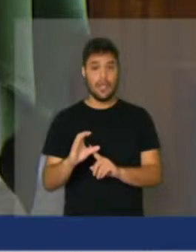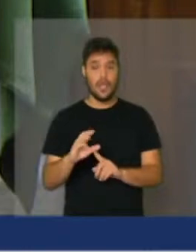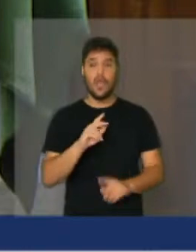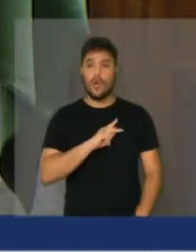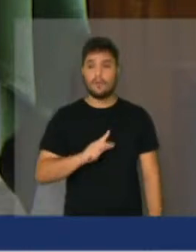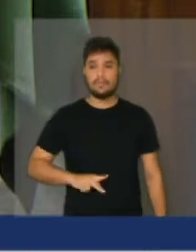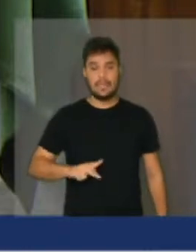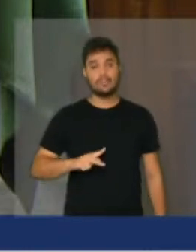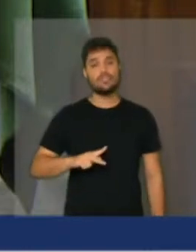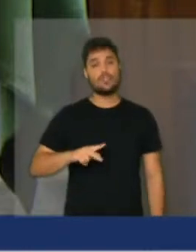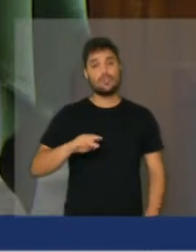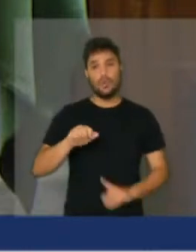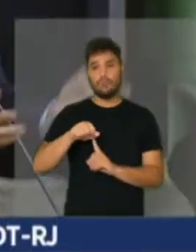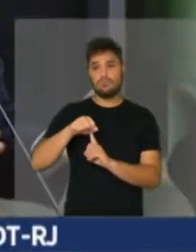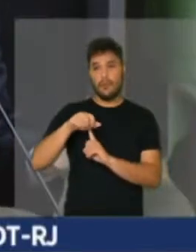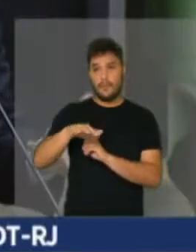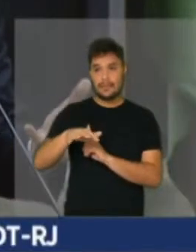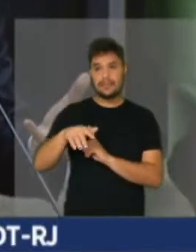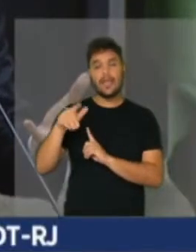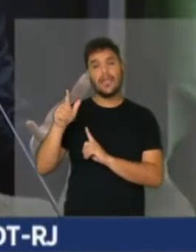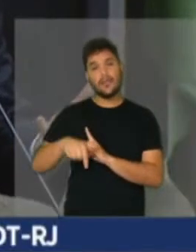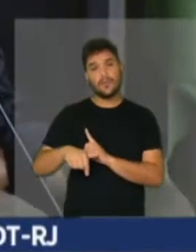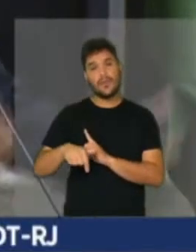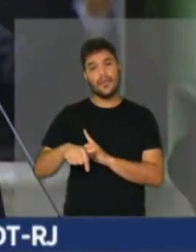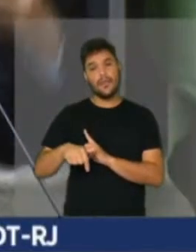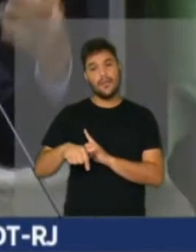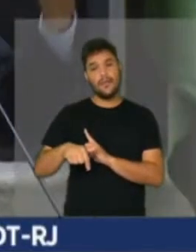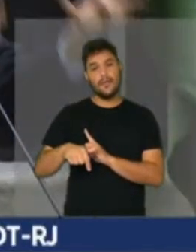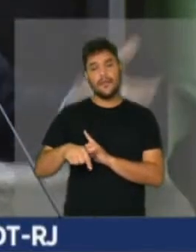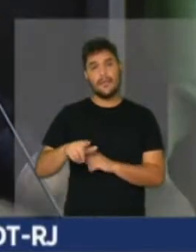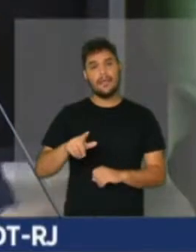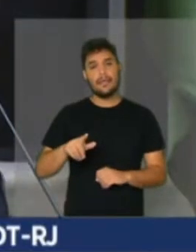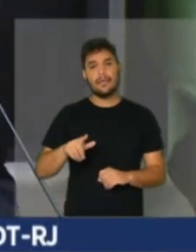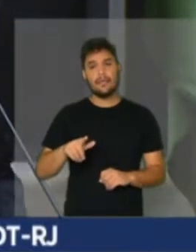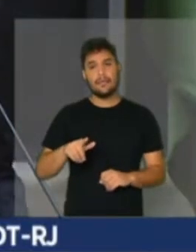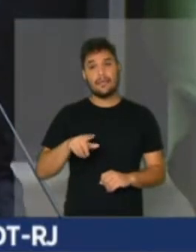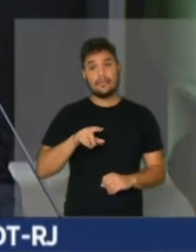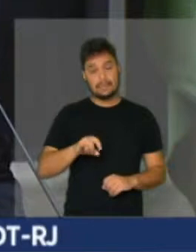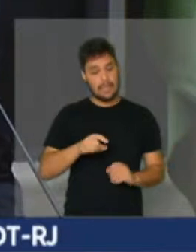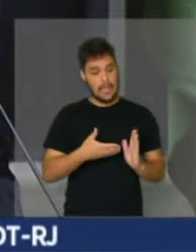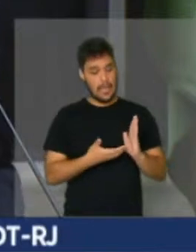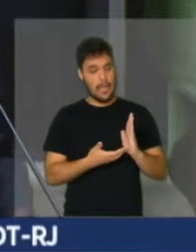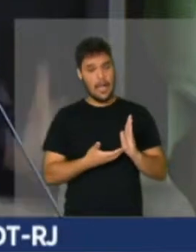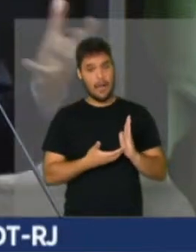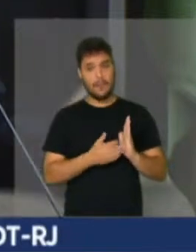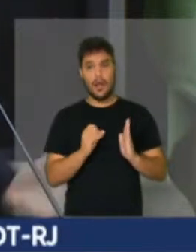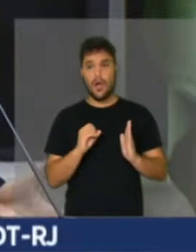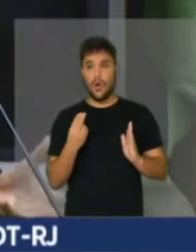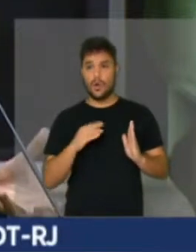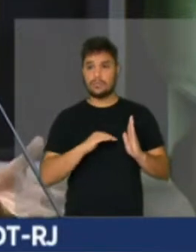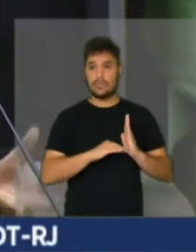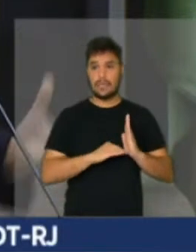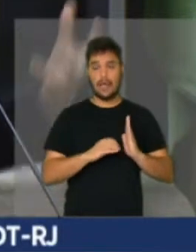DECIDINDO A CÂMARA DOS DEPUTADOS OU O SENADO OU O CONGRESSO NACIONAL, ELE SEJA OBRIGADO A COMPARECER. MAS